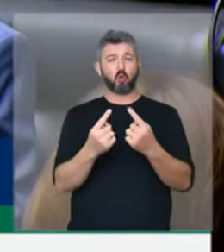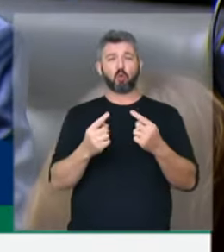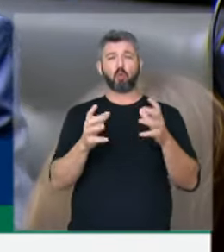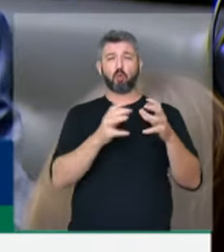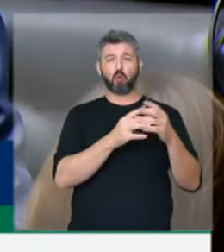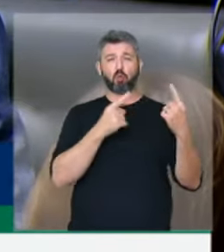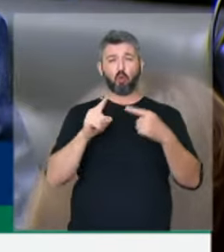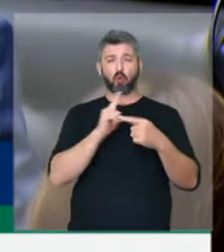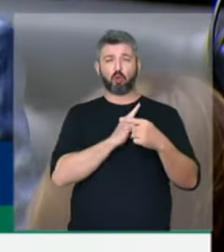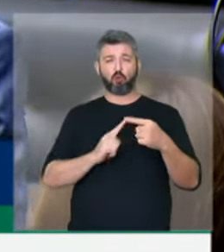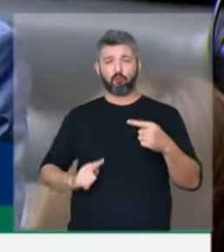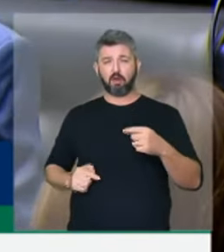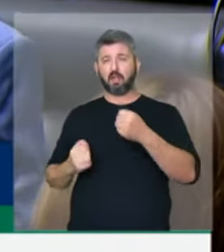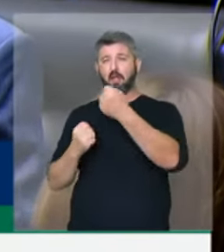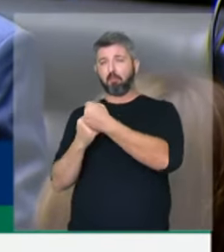OPOSIÇÃO, DA SITUAÇÃO, A TODOS QUE SEMPRE NO AFÃDE